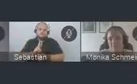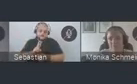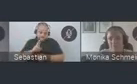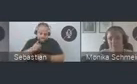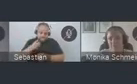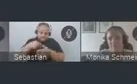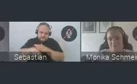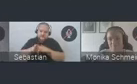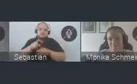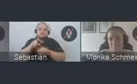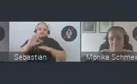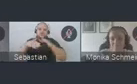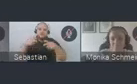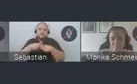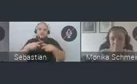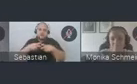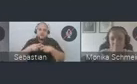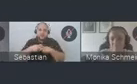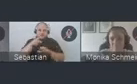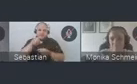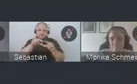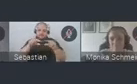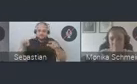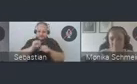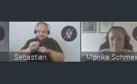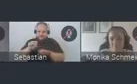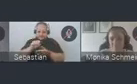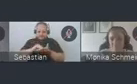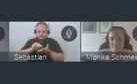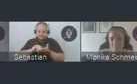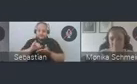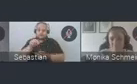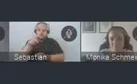która się nazywa metoda.spoledkurs.pl, i obejrzenia, zobaczenia,